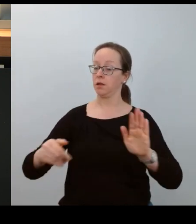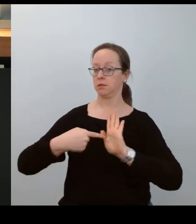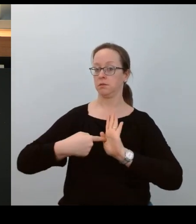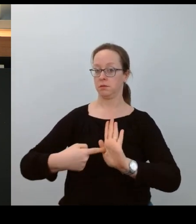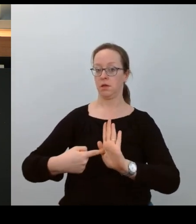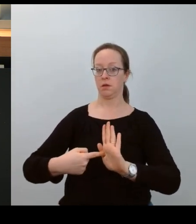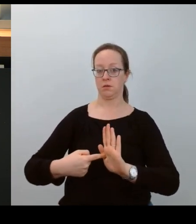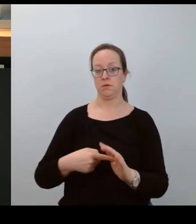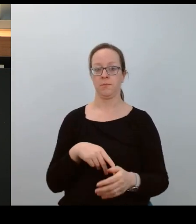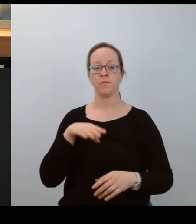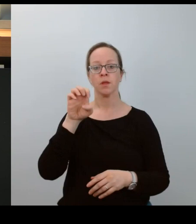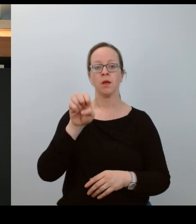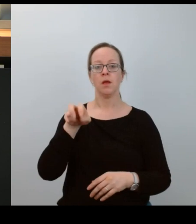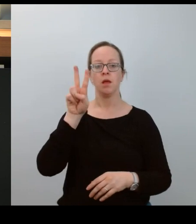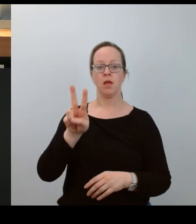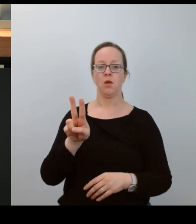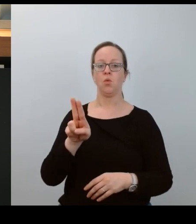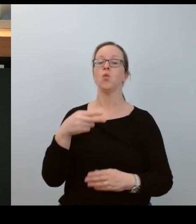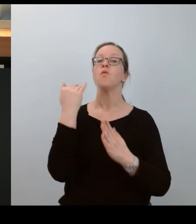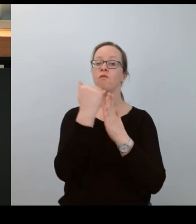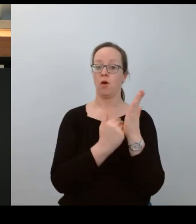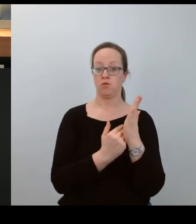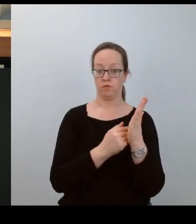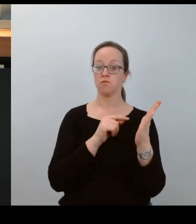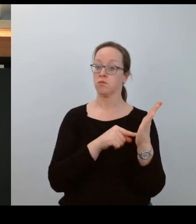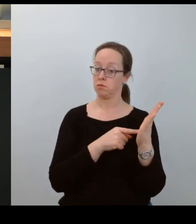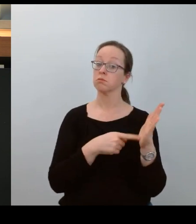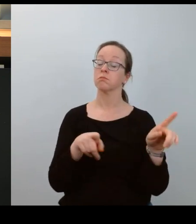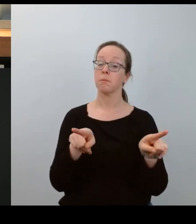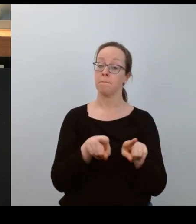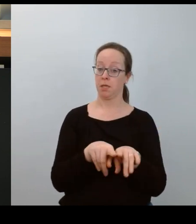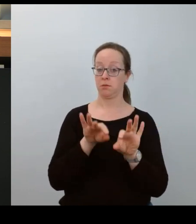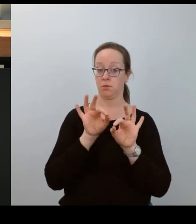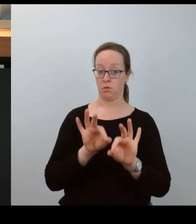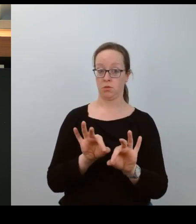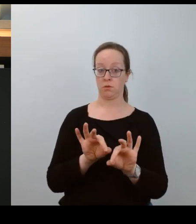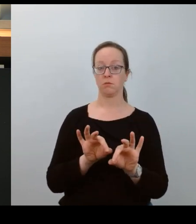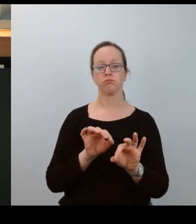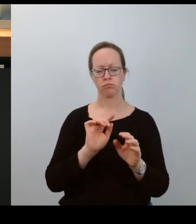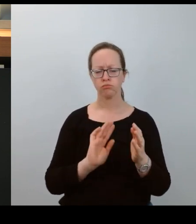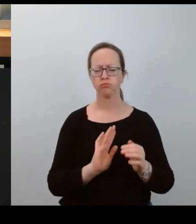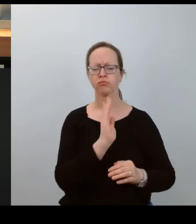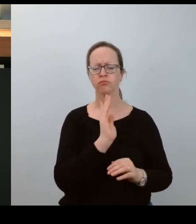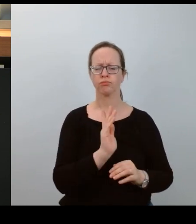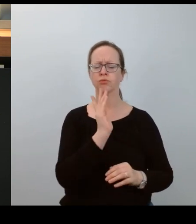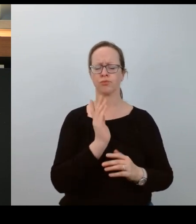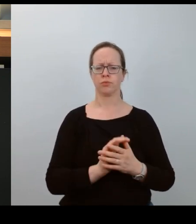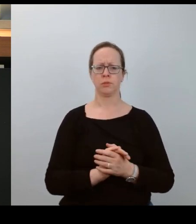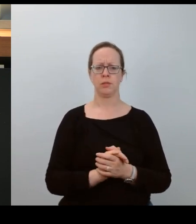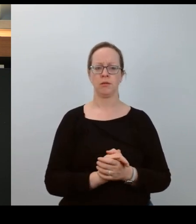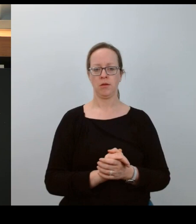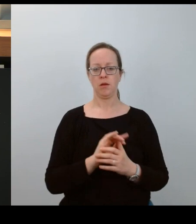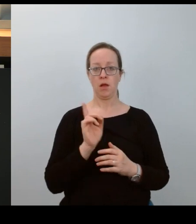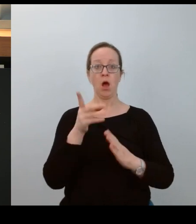Digital Unternehmen etablieren können. Dem rot grün-roten Berlin mit dem deutschlandweit meisten Start-Ups kommt dabei eine besondere Rolle zu.